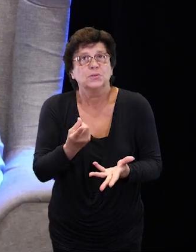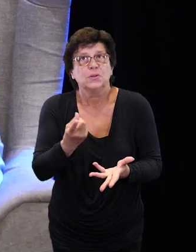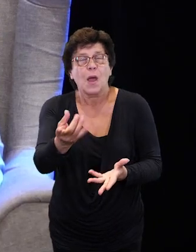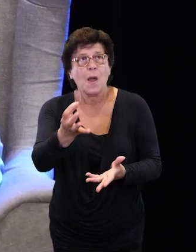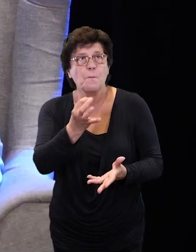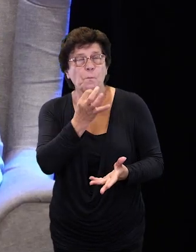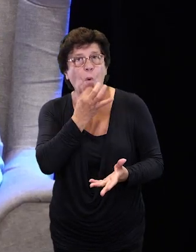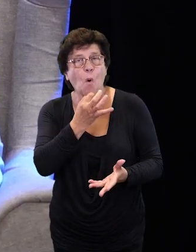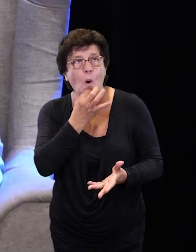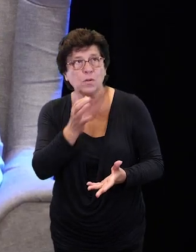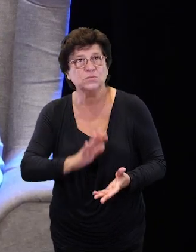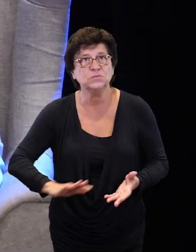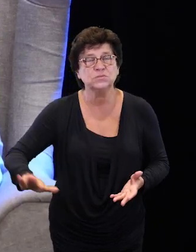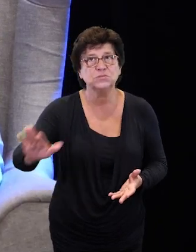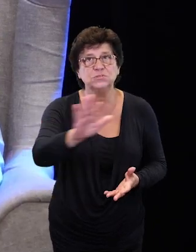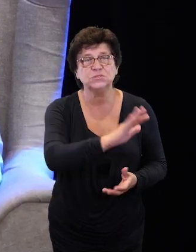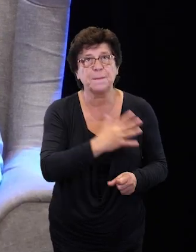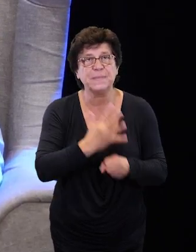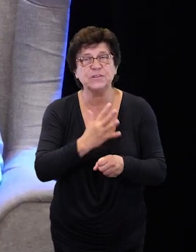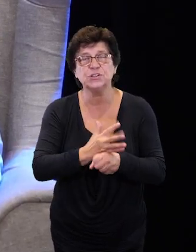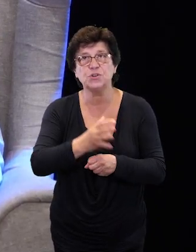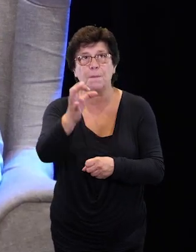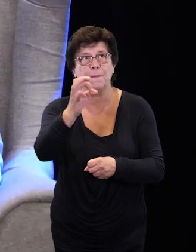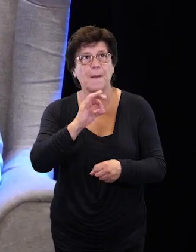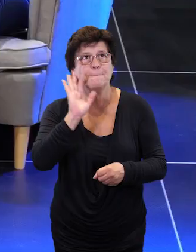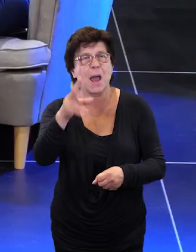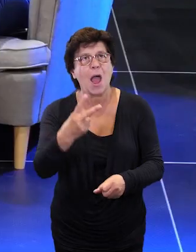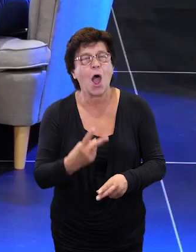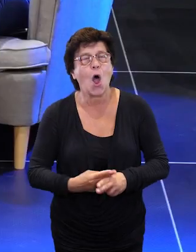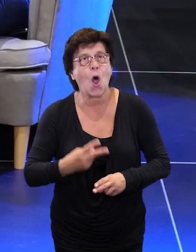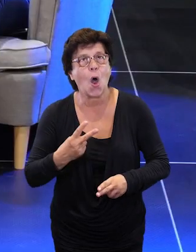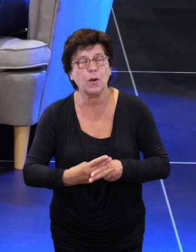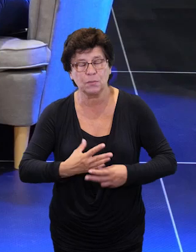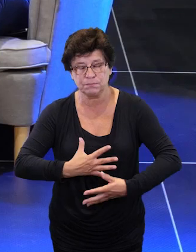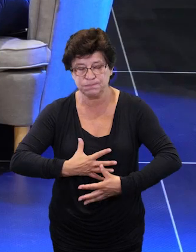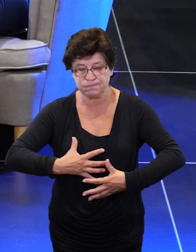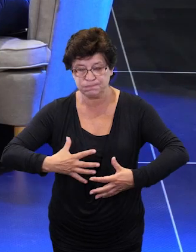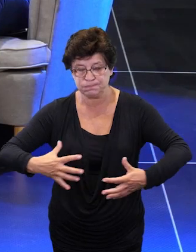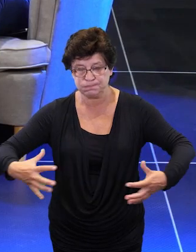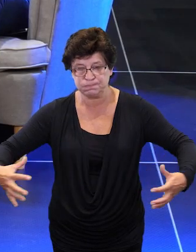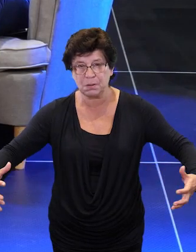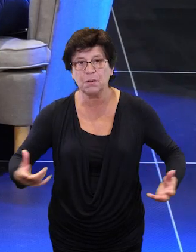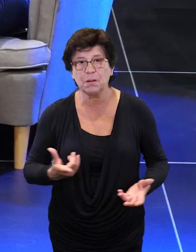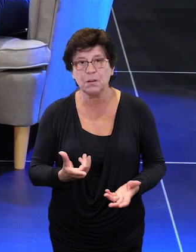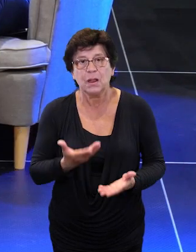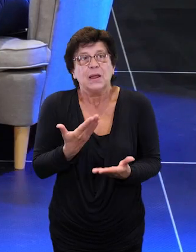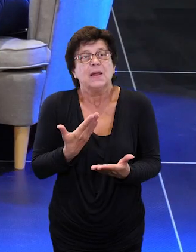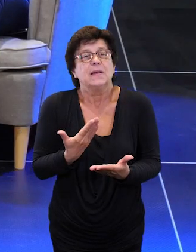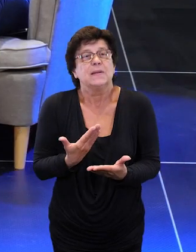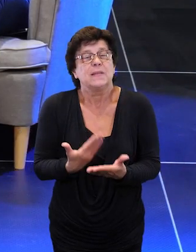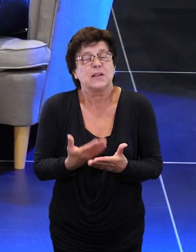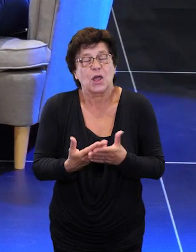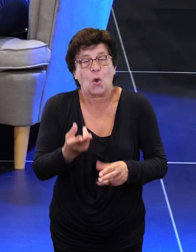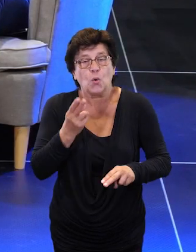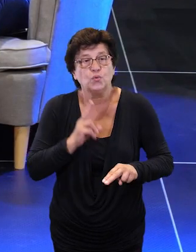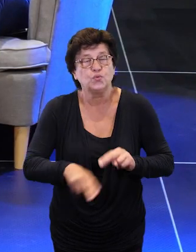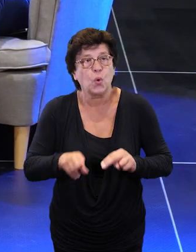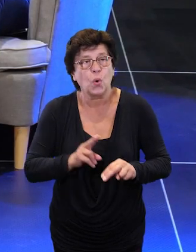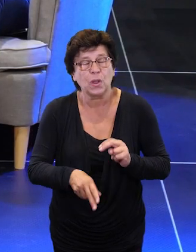które są chorobą i prowadzą do 200 potencjalnie innych chorób. I pobijamy rekordy europejskie, jeśli chodzi o otyłość dzieci.